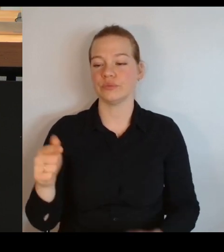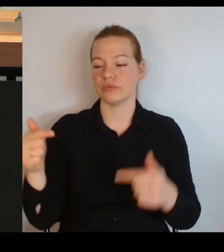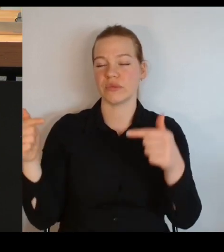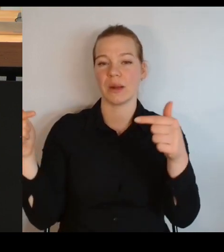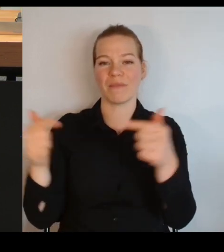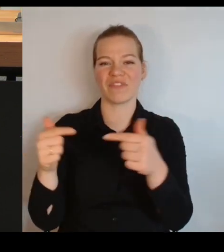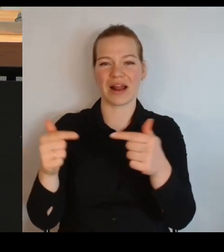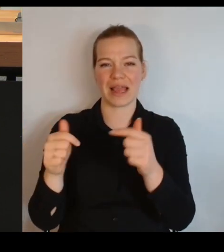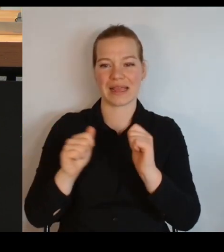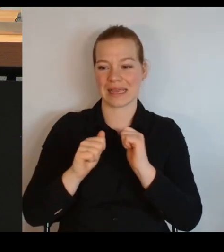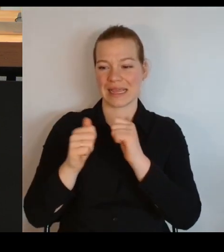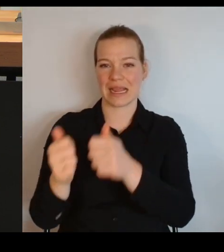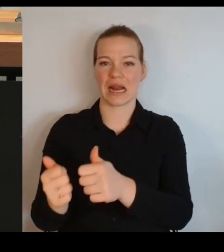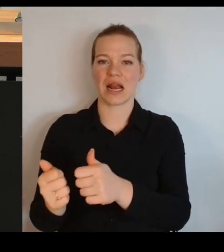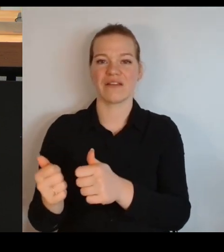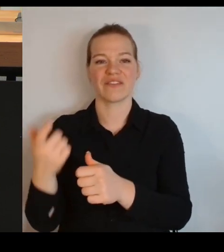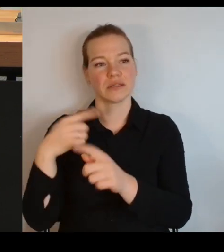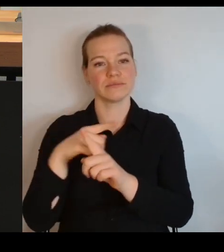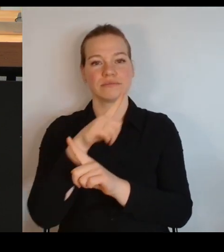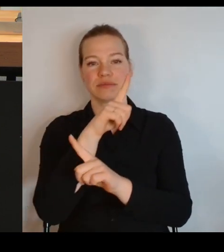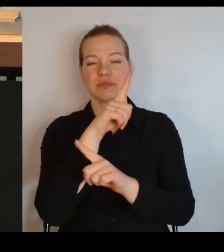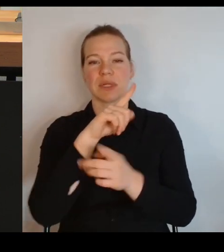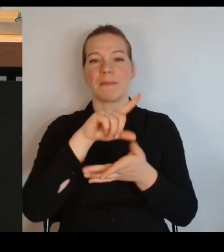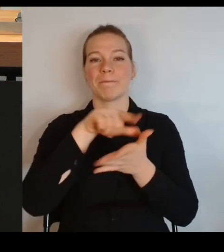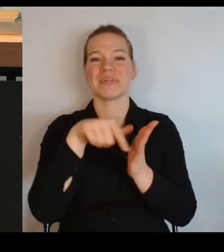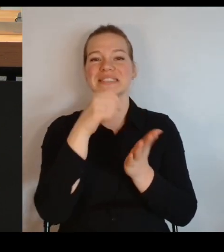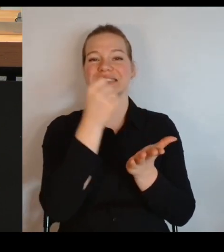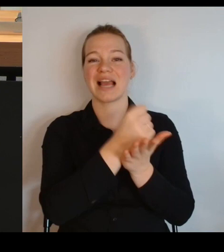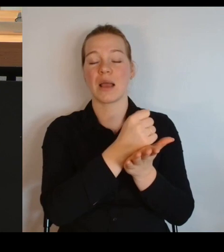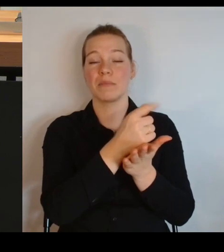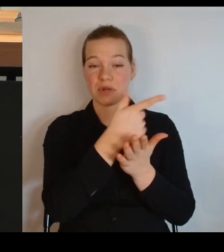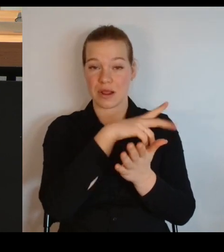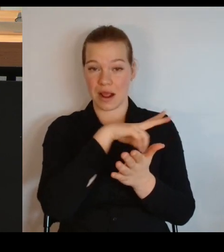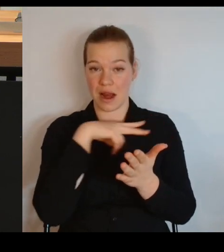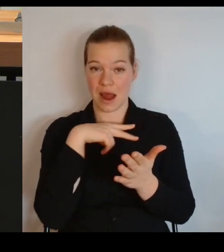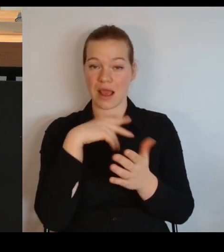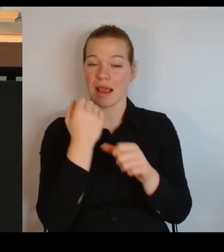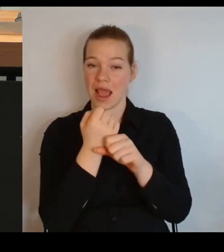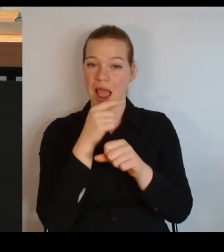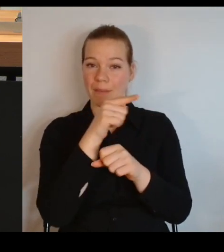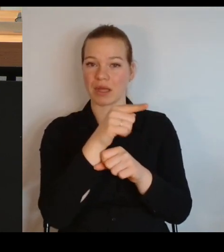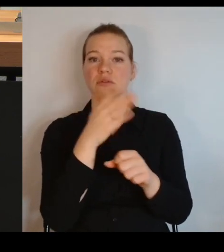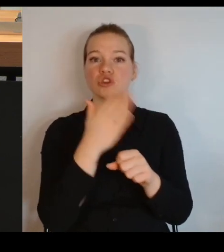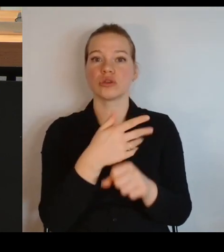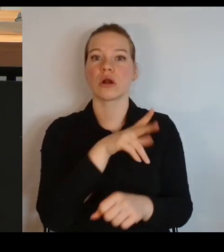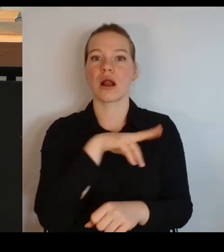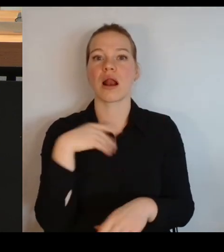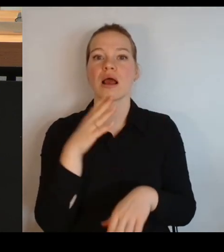sind langzeit erkrankt, und so ergibt sich eine ziemlich schlechte Spirale nach oben.